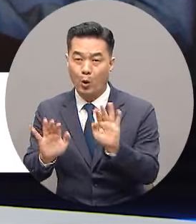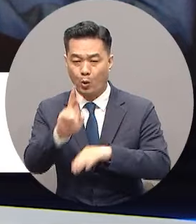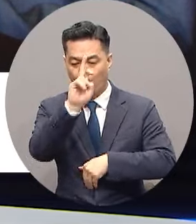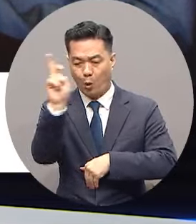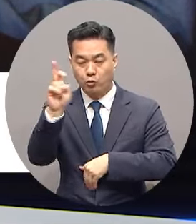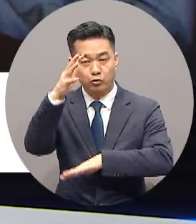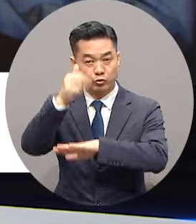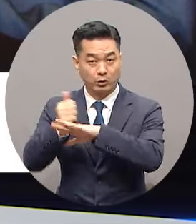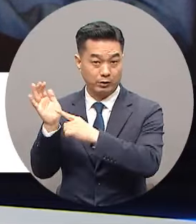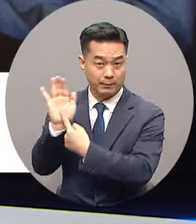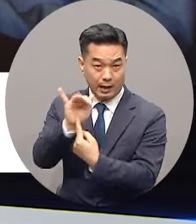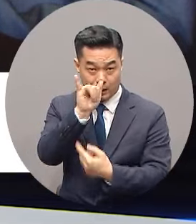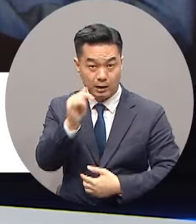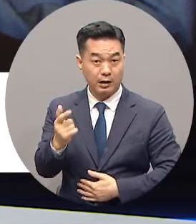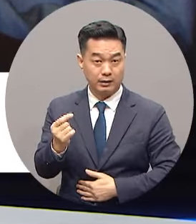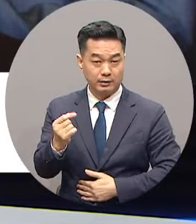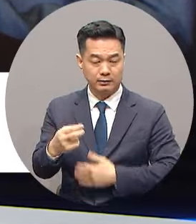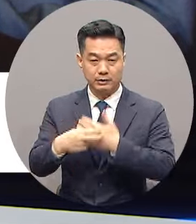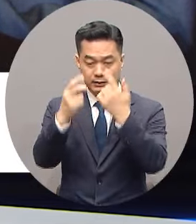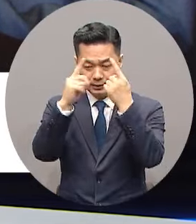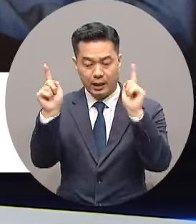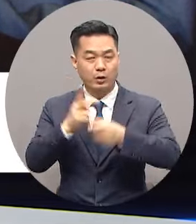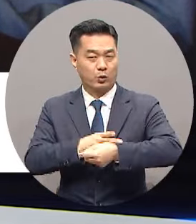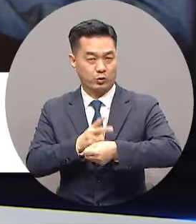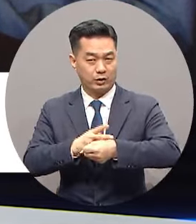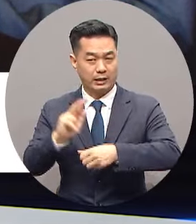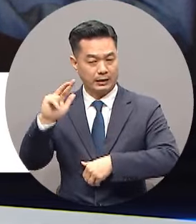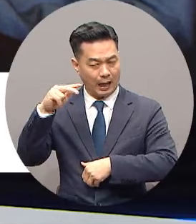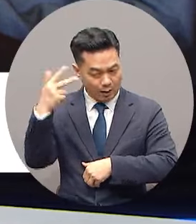결과가 결과가 발표될 것으로 보입니다.